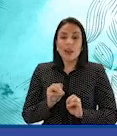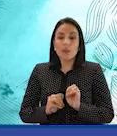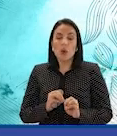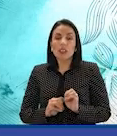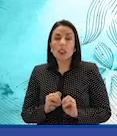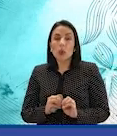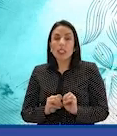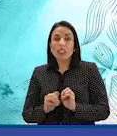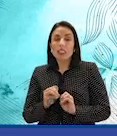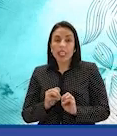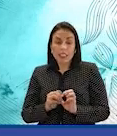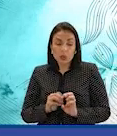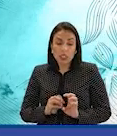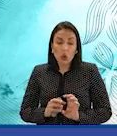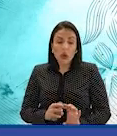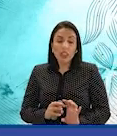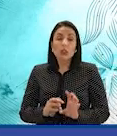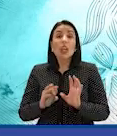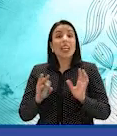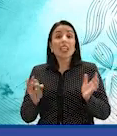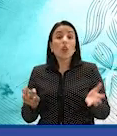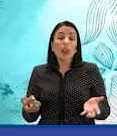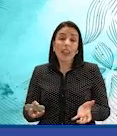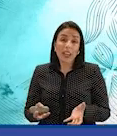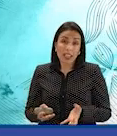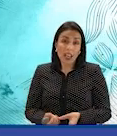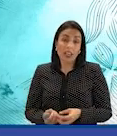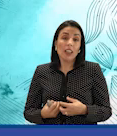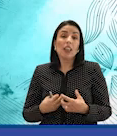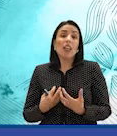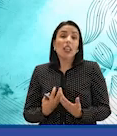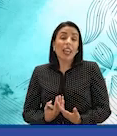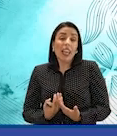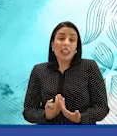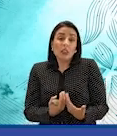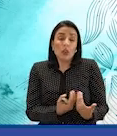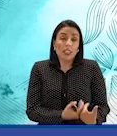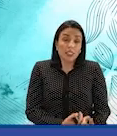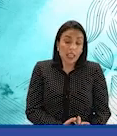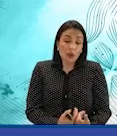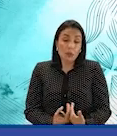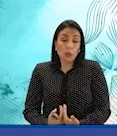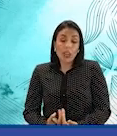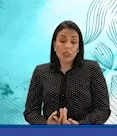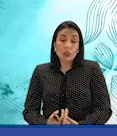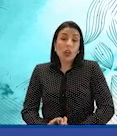aprobaciones de esos acuerdos y no queda claro qué es lo que están aprobando.